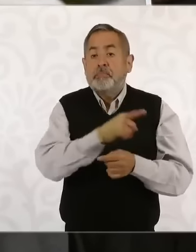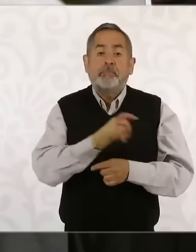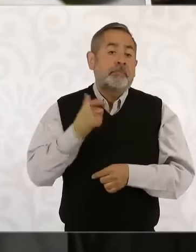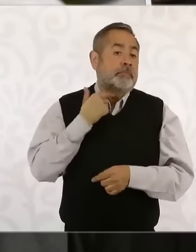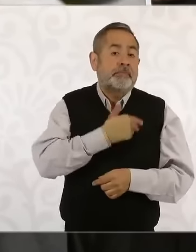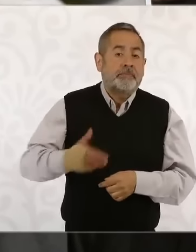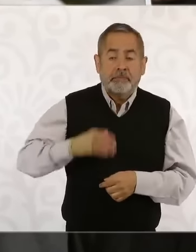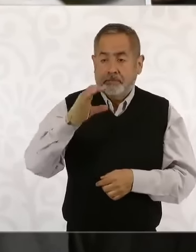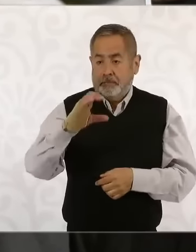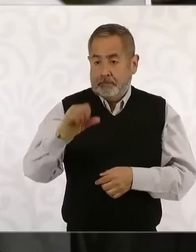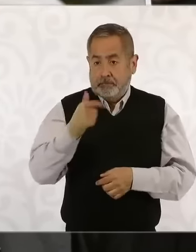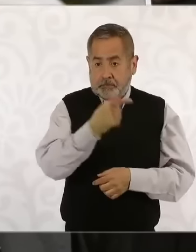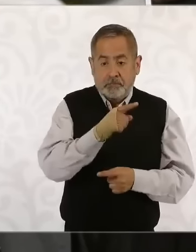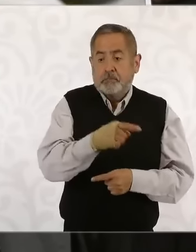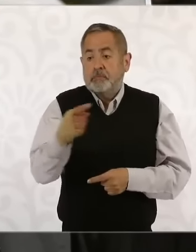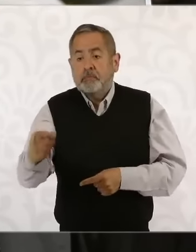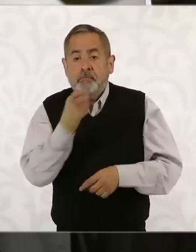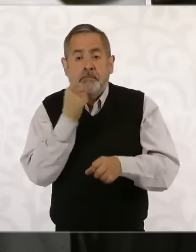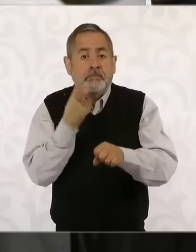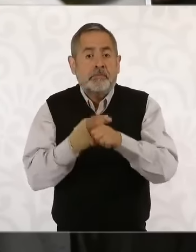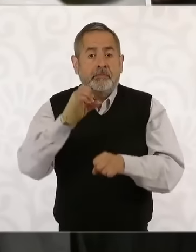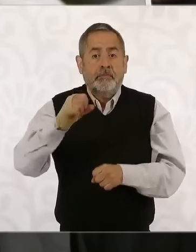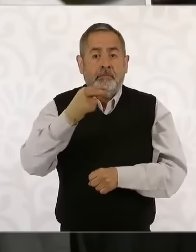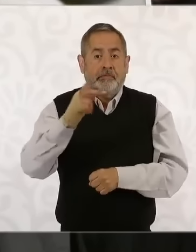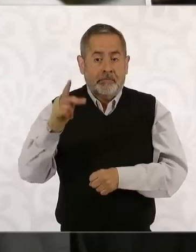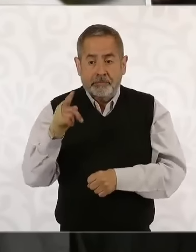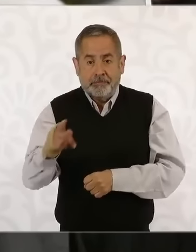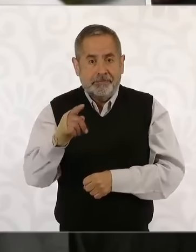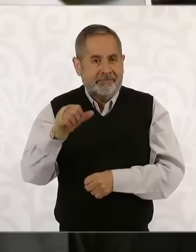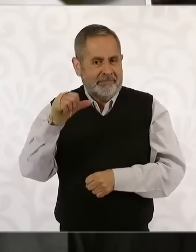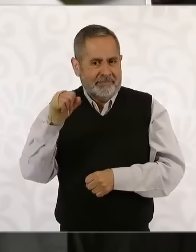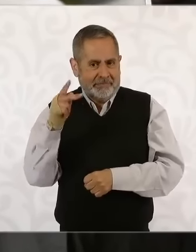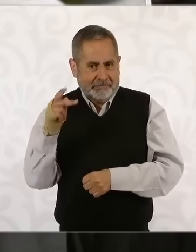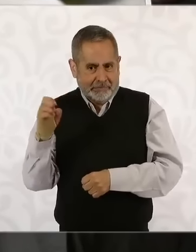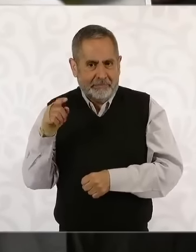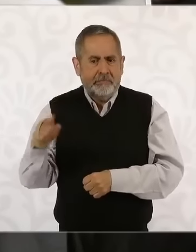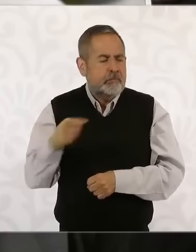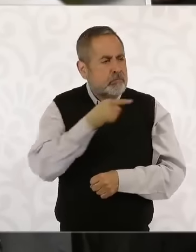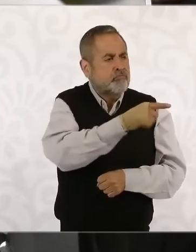el exsecretario de Hacienda, Pedro Aspe, pedía a los empresarios que mantuvieran sueldos congelados